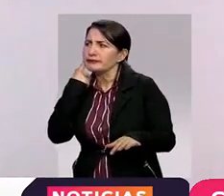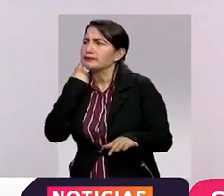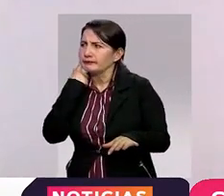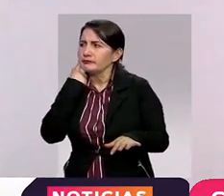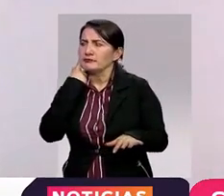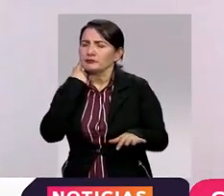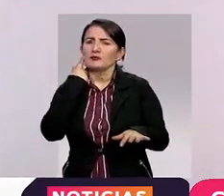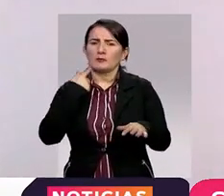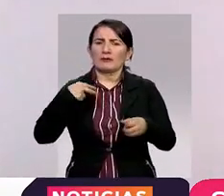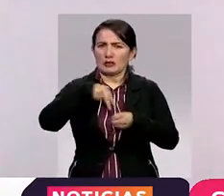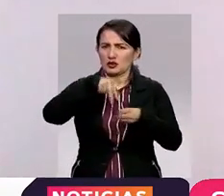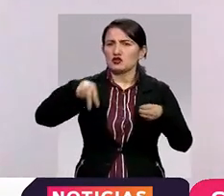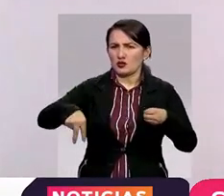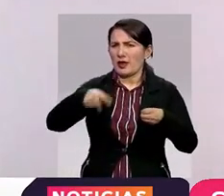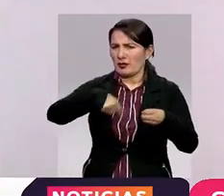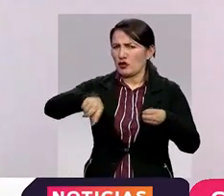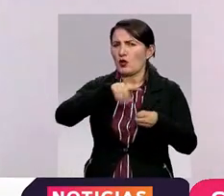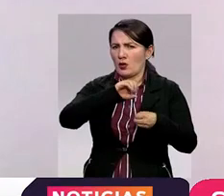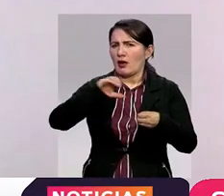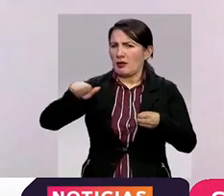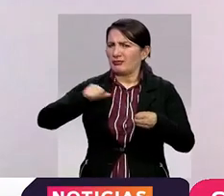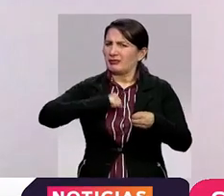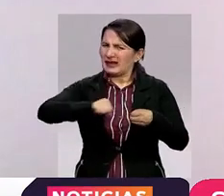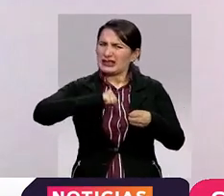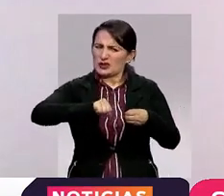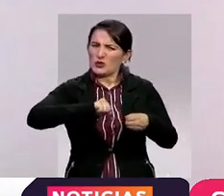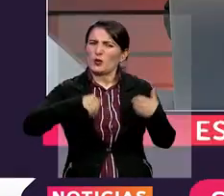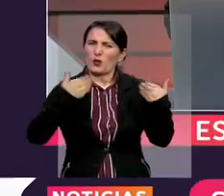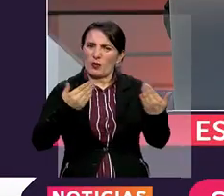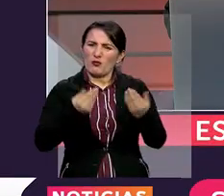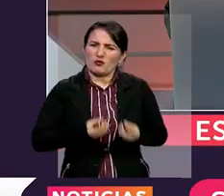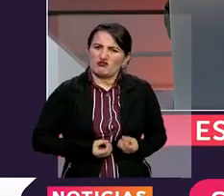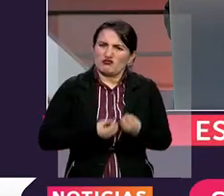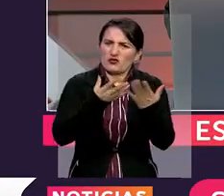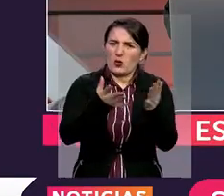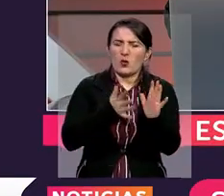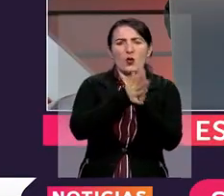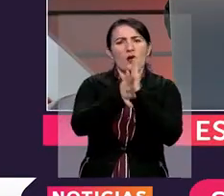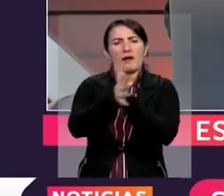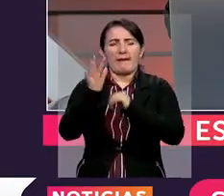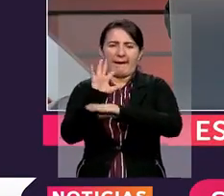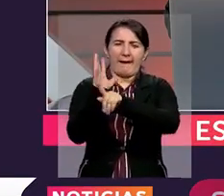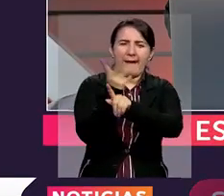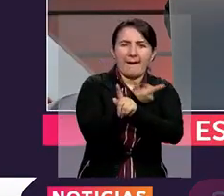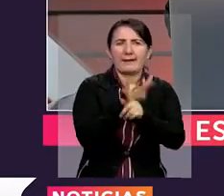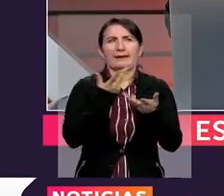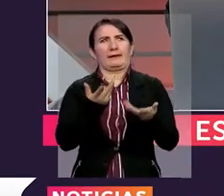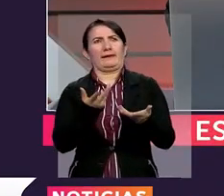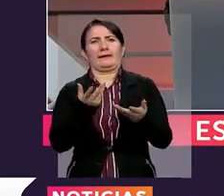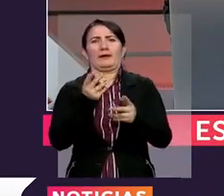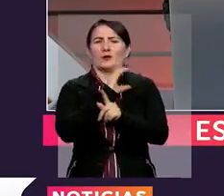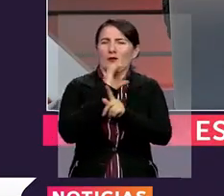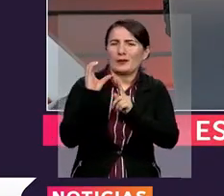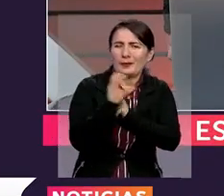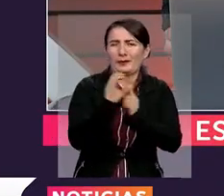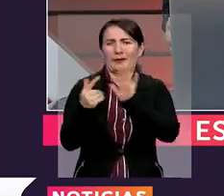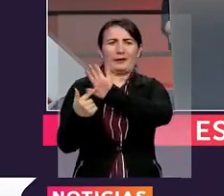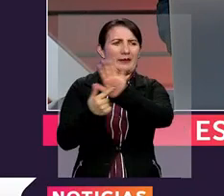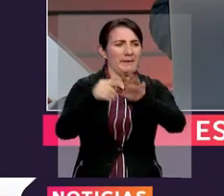RECONOCERLO, PERO TAMBIéN RECONOCER QUE LA CIUDADANíA ESTá SALIENDO A DIGNIFICAR ESTOS ESPACIOS COMO LO ESTAMOS